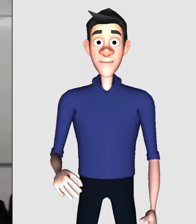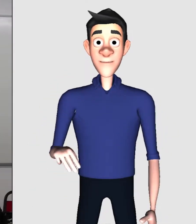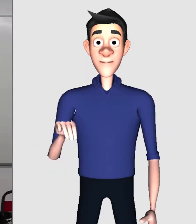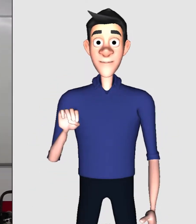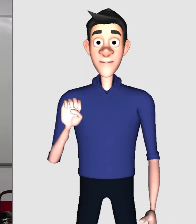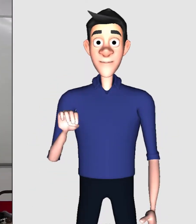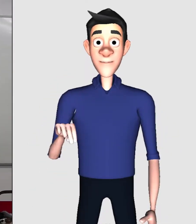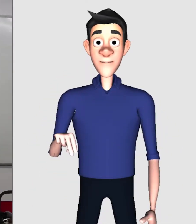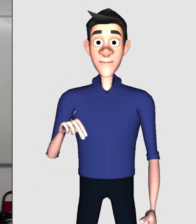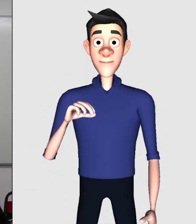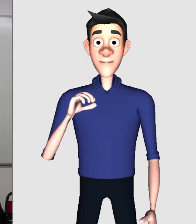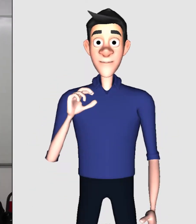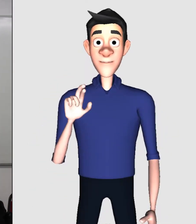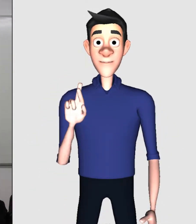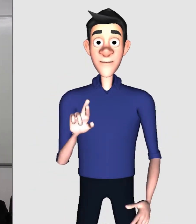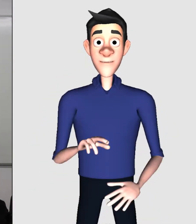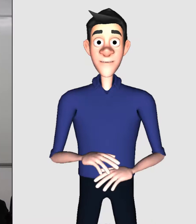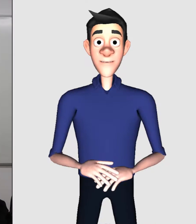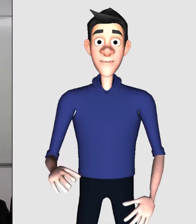v na verdade é raiz de 2gh